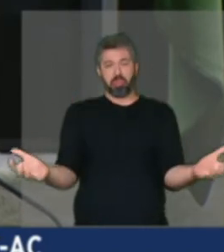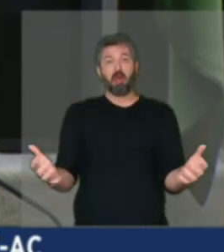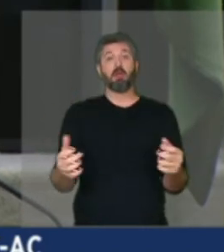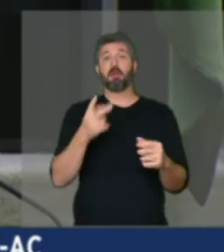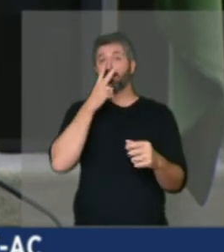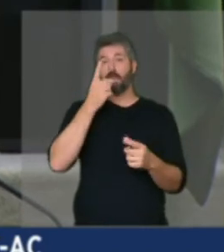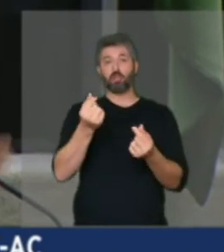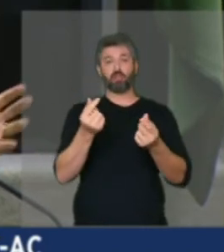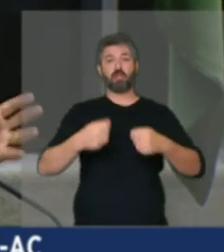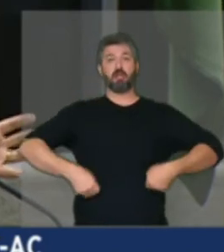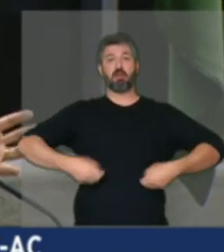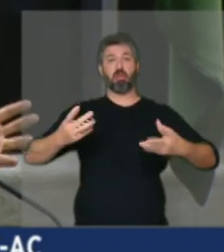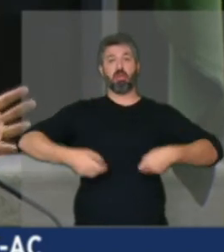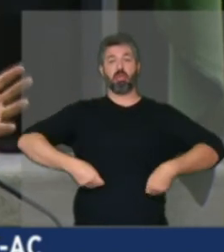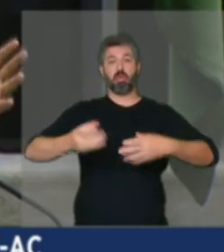FORA E... E NÃO TEM JEITO, AS